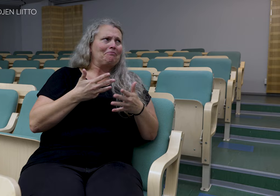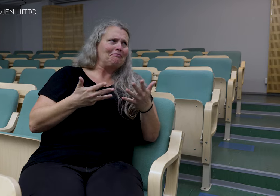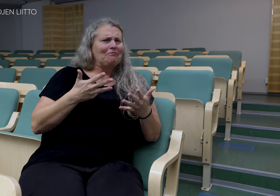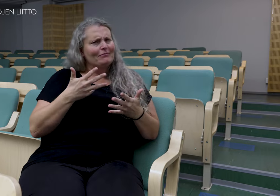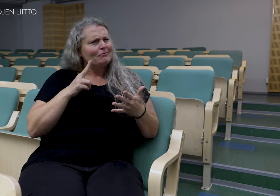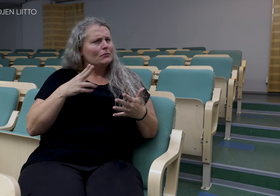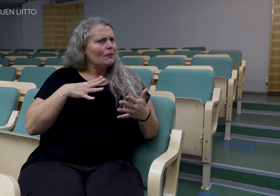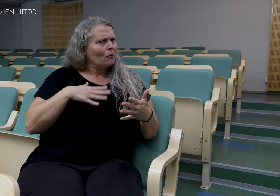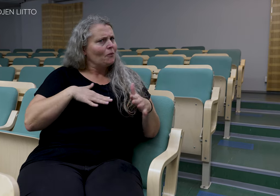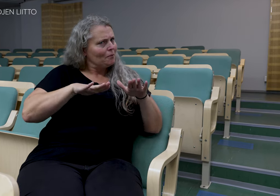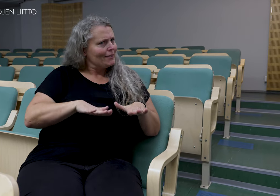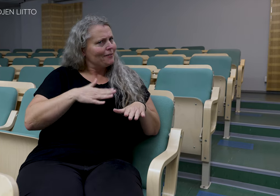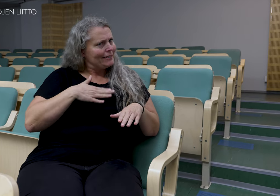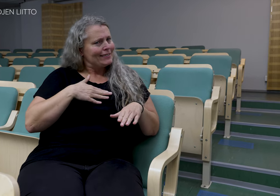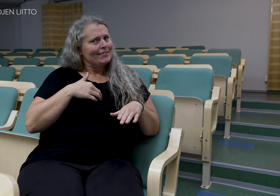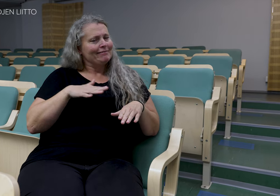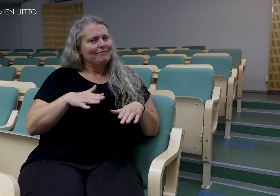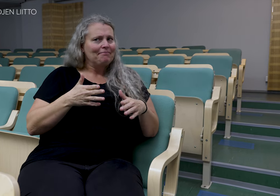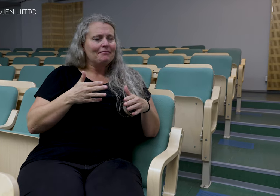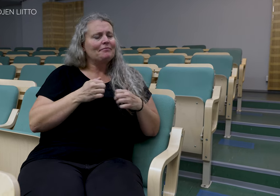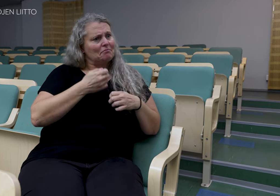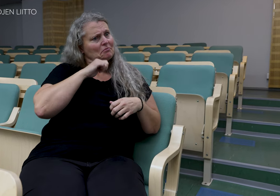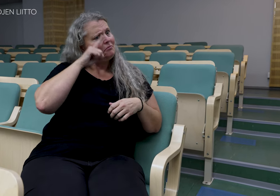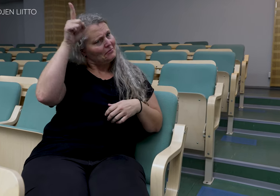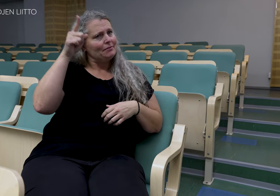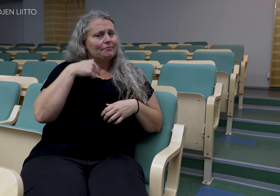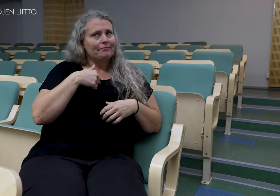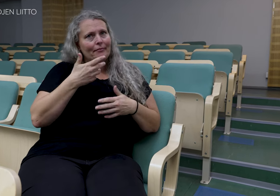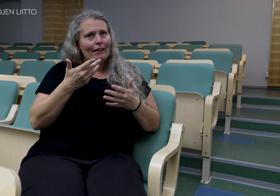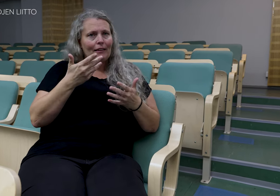Olin hieman kahden vaiheilla, mutta lopulta taivuin hänen tahtoonsa -